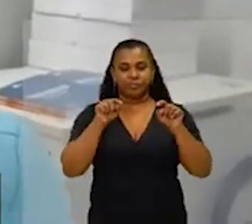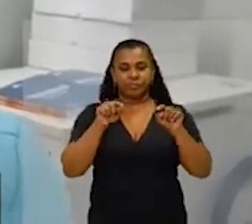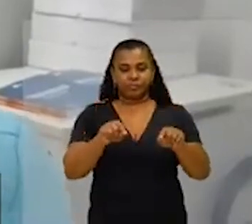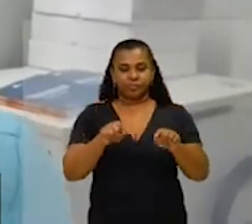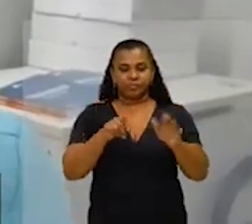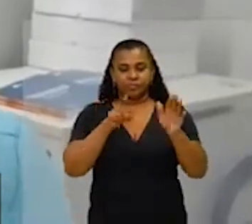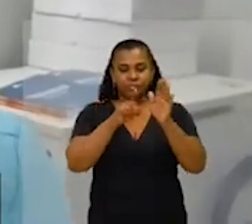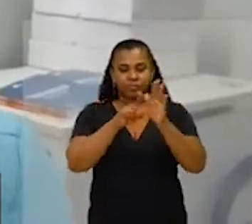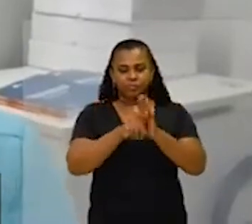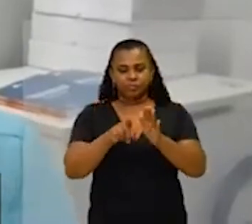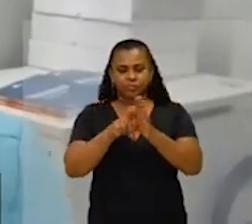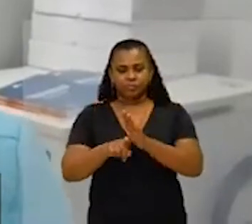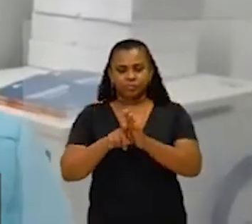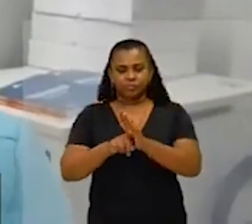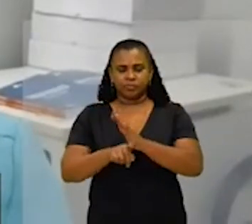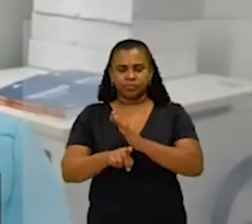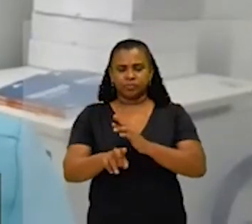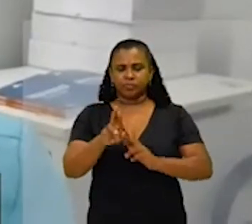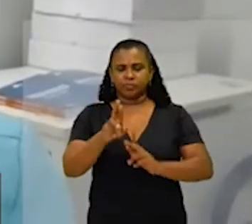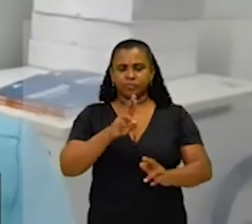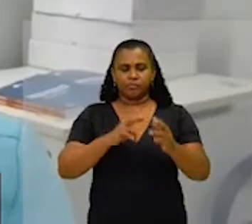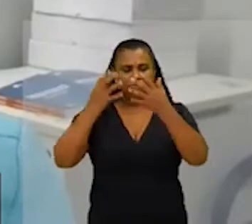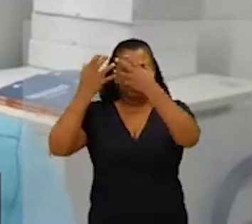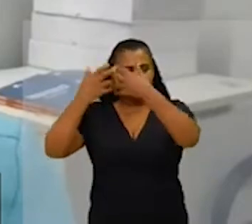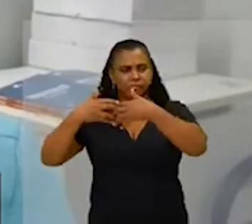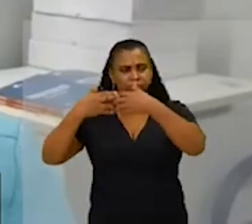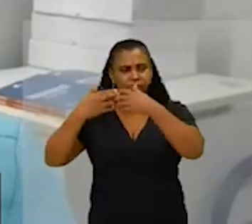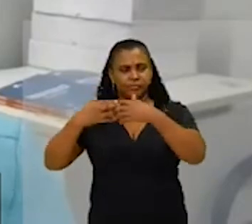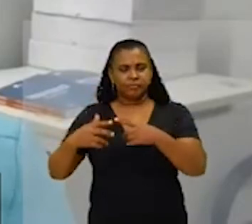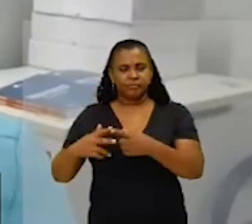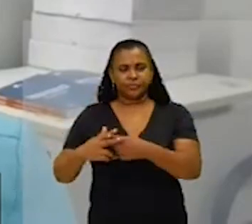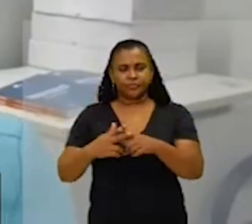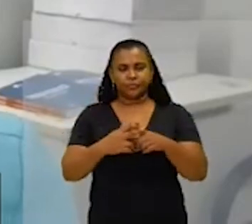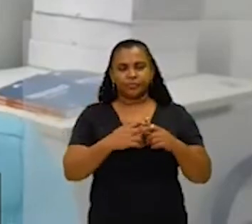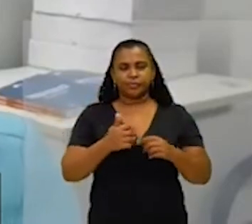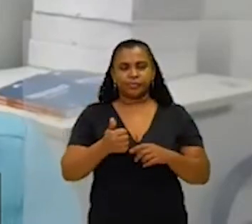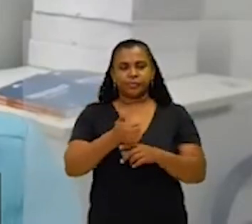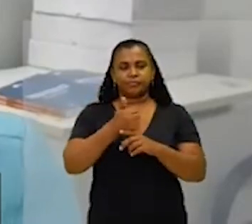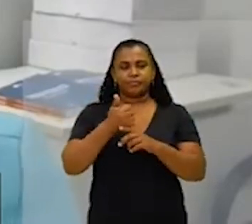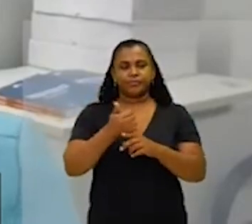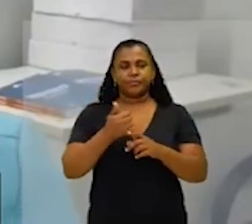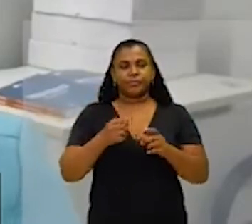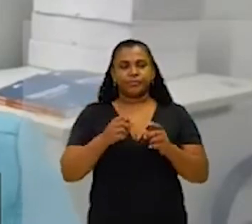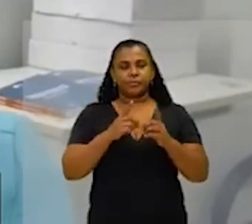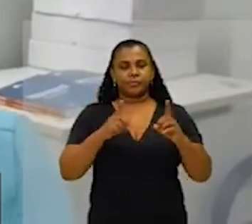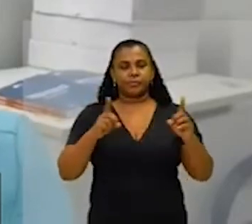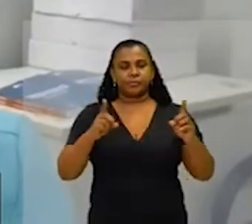para ser empresa pensadas e aprimoradas pelo bem da nossa democracia aí eu agradeço mais